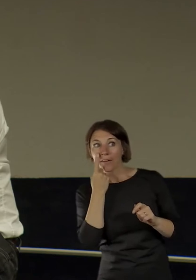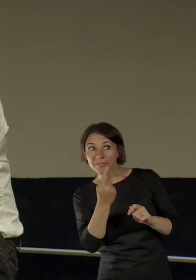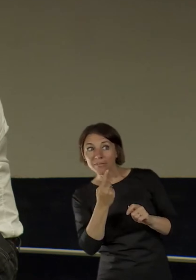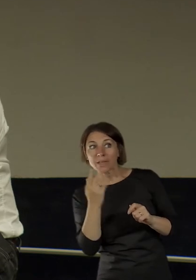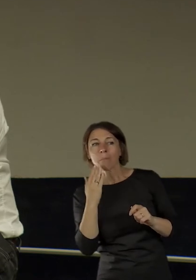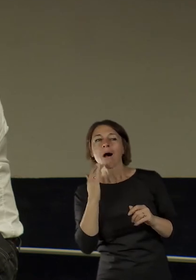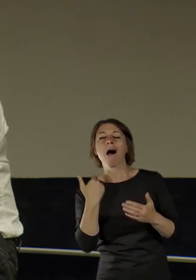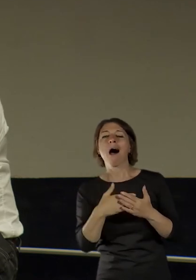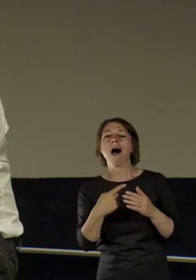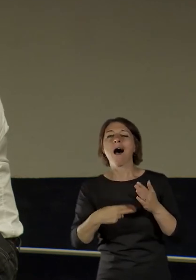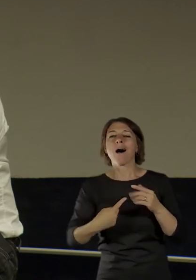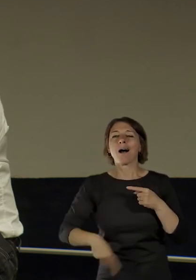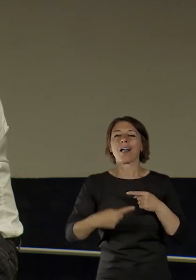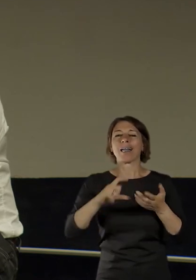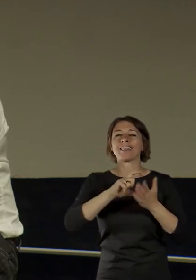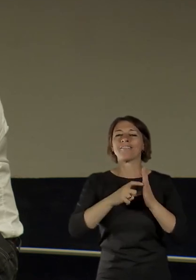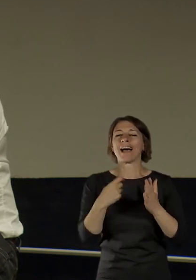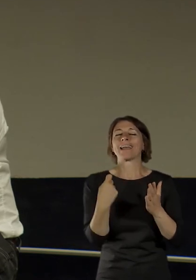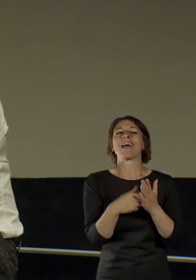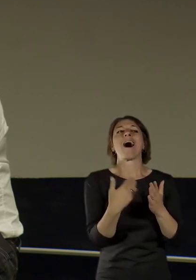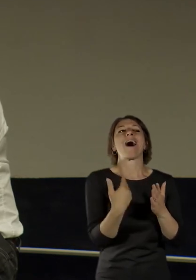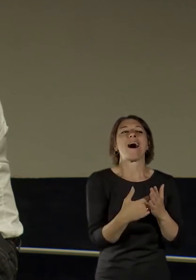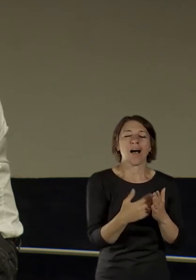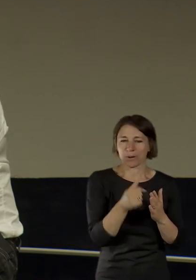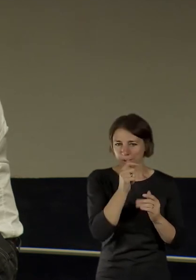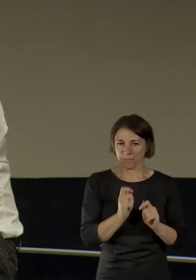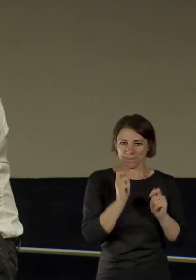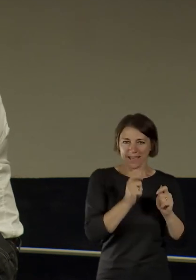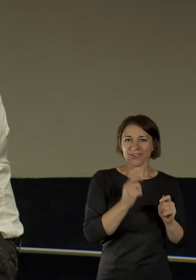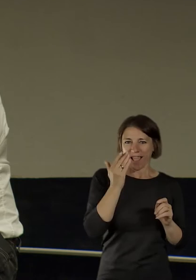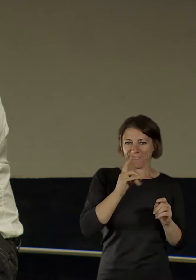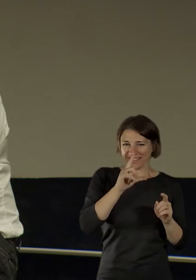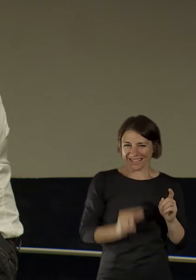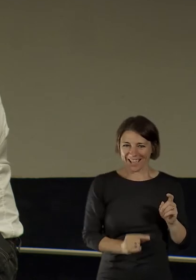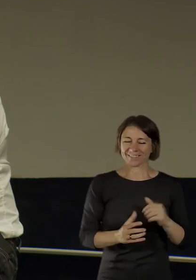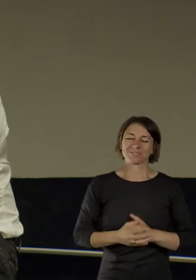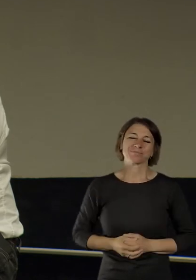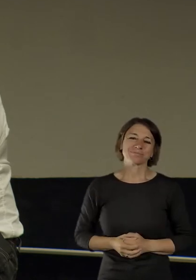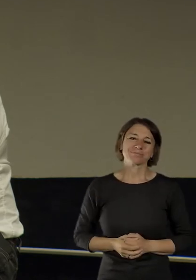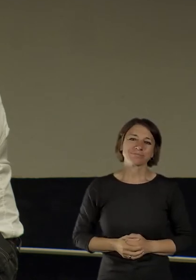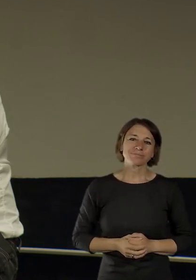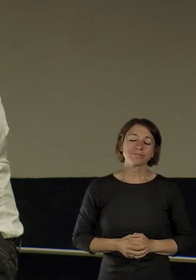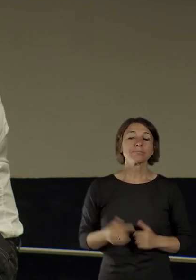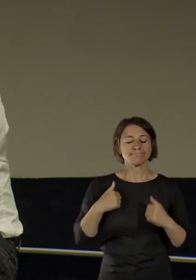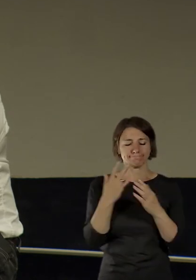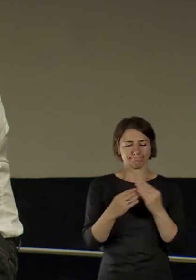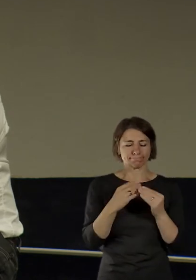A zkusím popsat-a Jiří mě s dovolením kdyžtak doplní... Když se